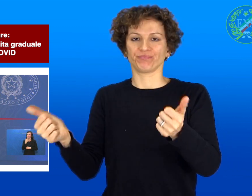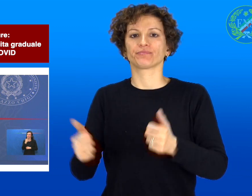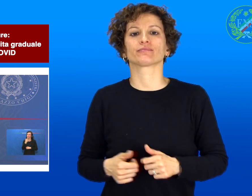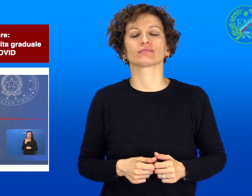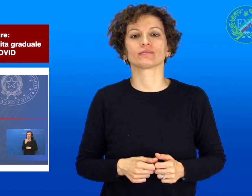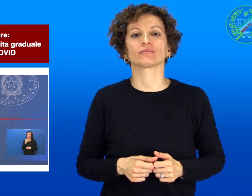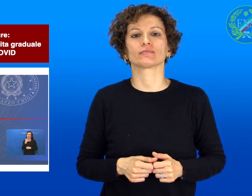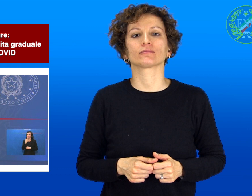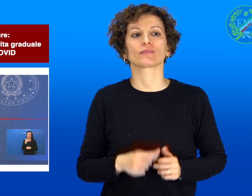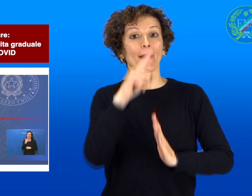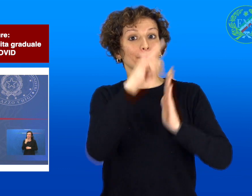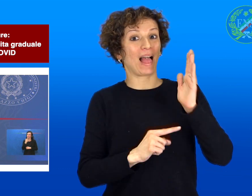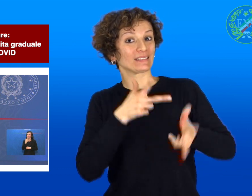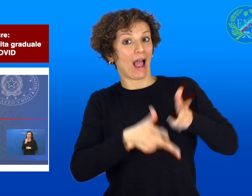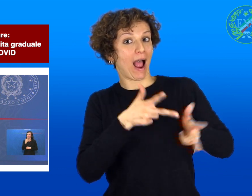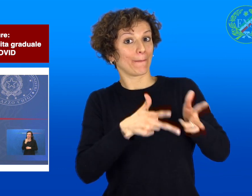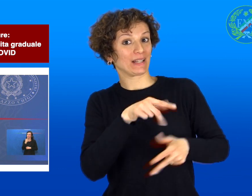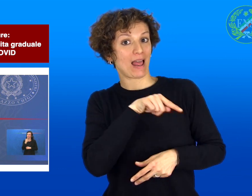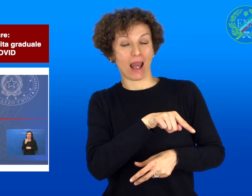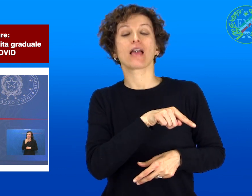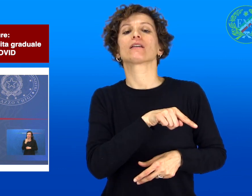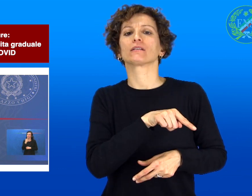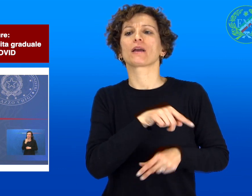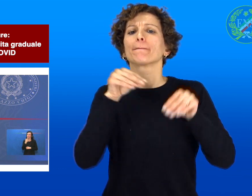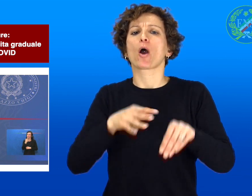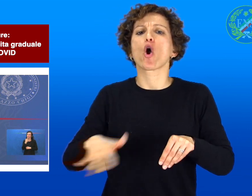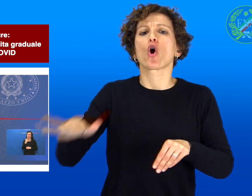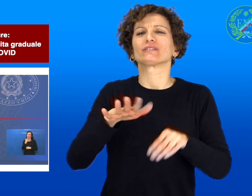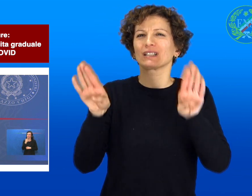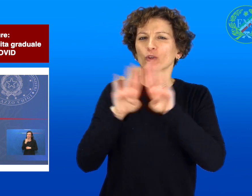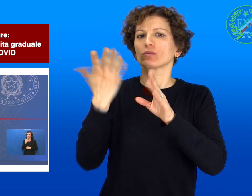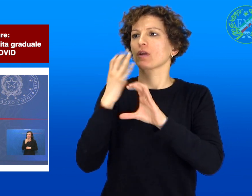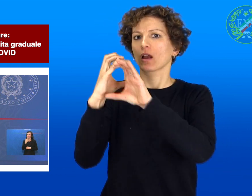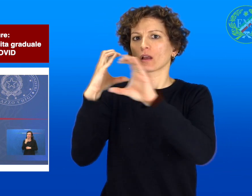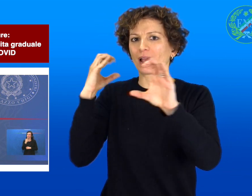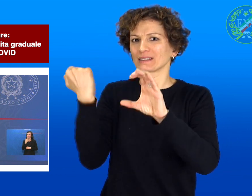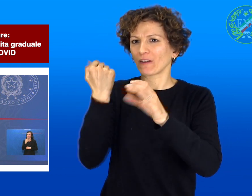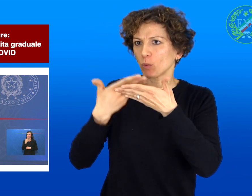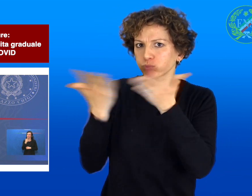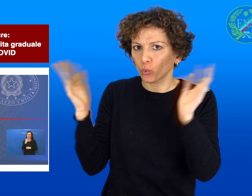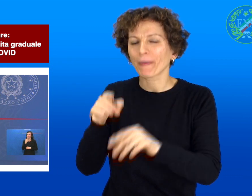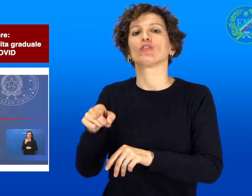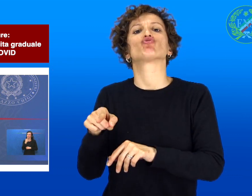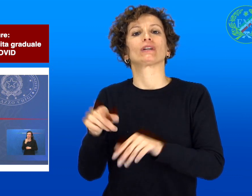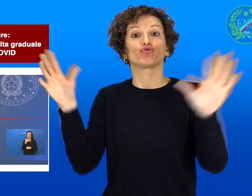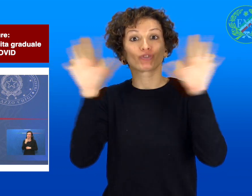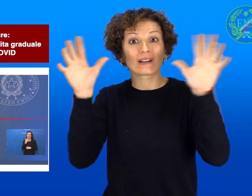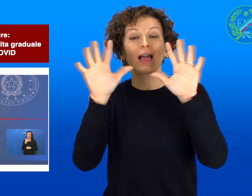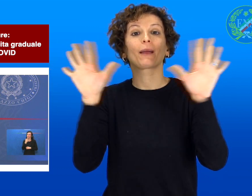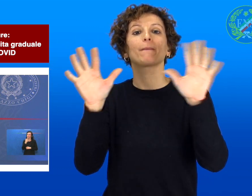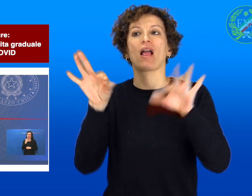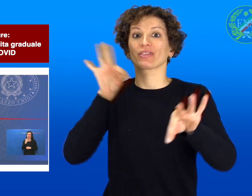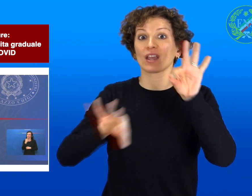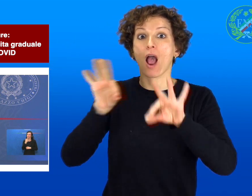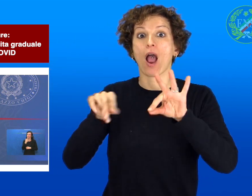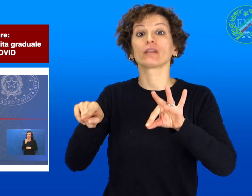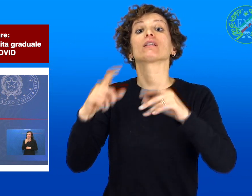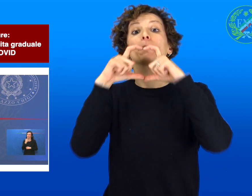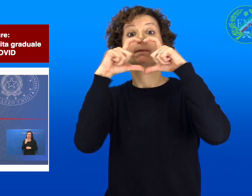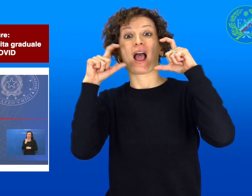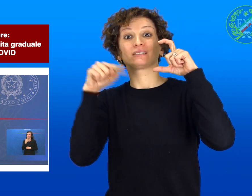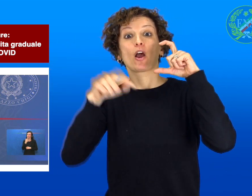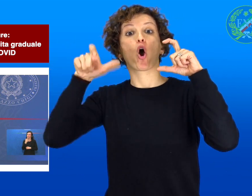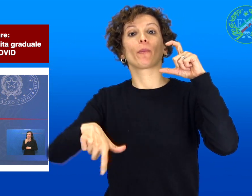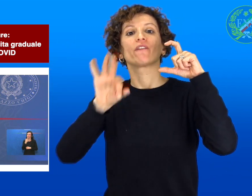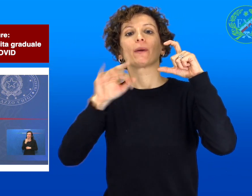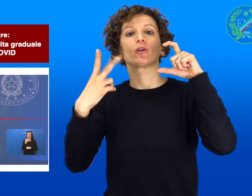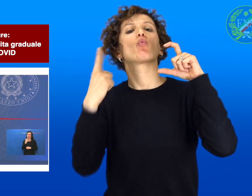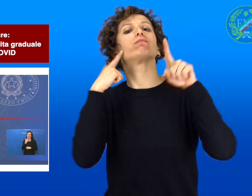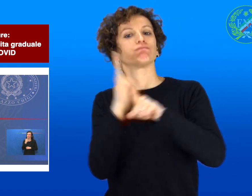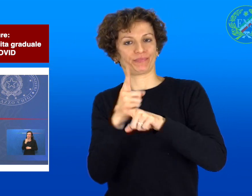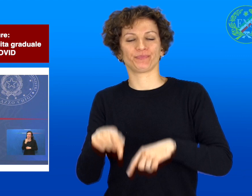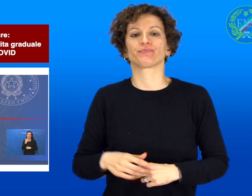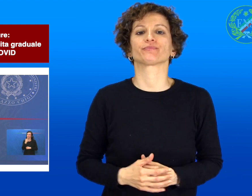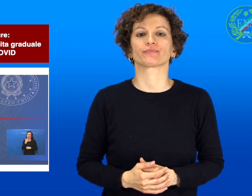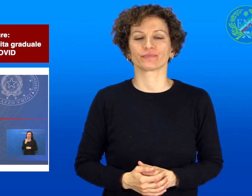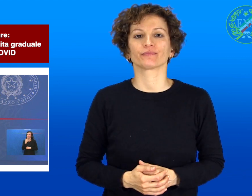In aprile continuano ad applicarsi le attuali regole, comprese quelle che in alcuni ambiti prevedono l’utilizzo dei dispositivi Ffp2 (mezzi di trasporto pubblici, cinema, teatri).